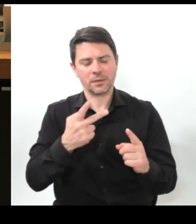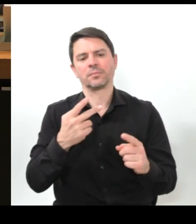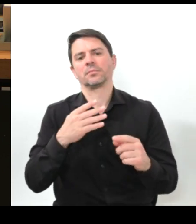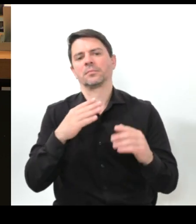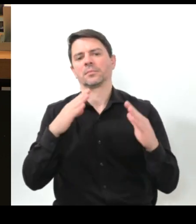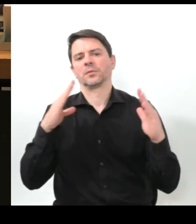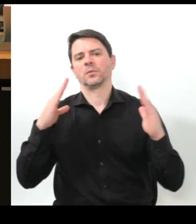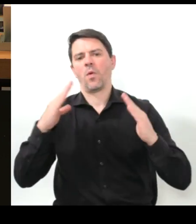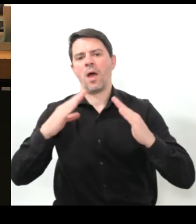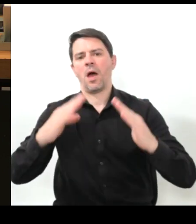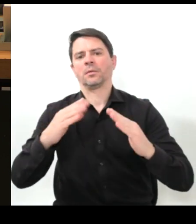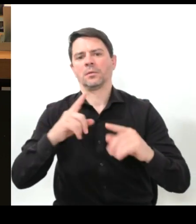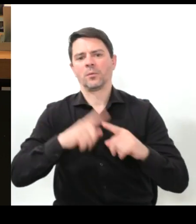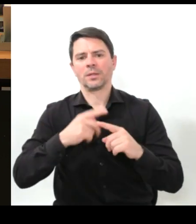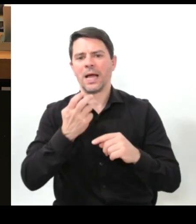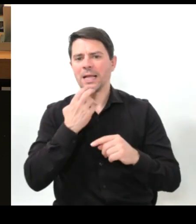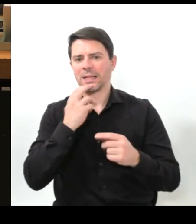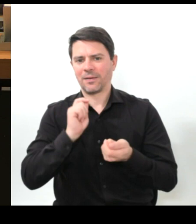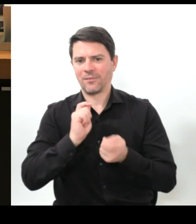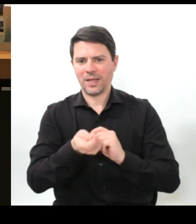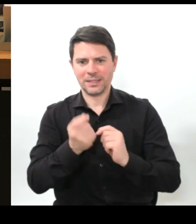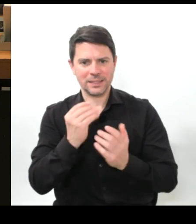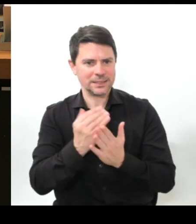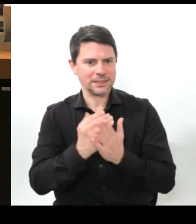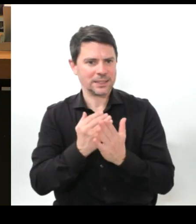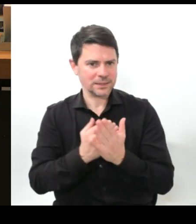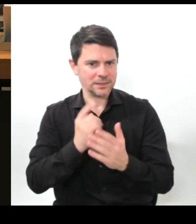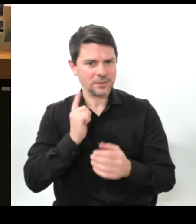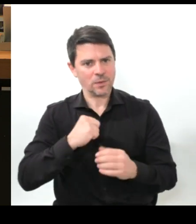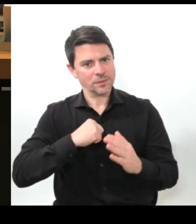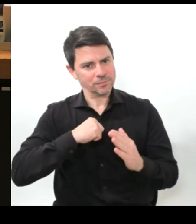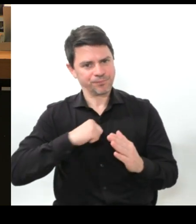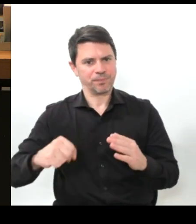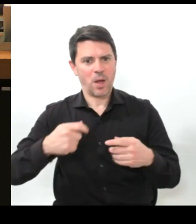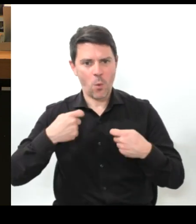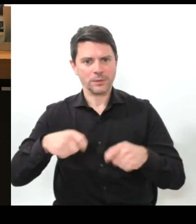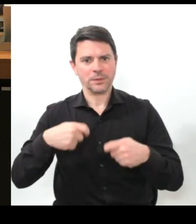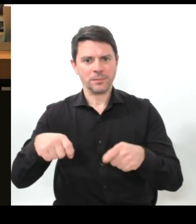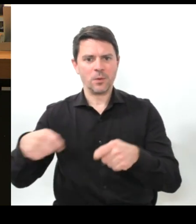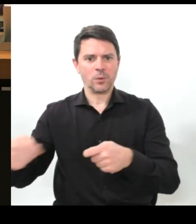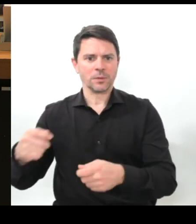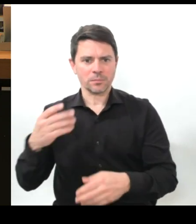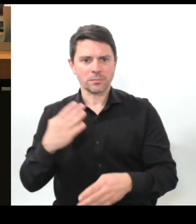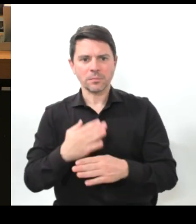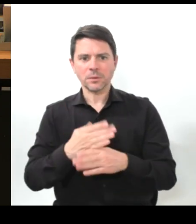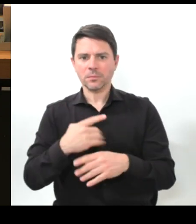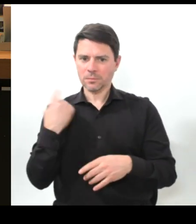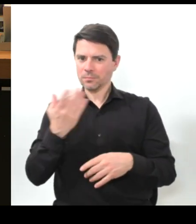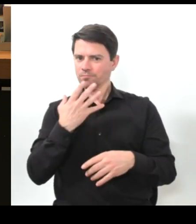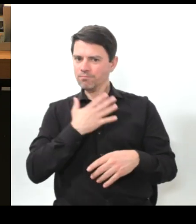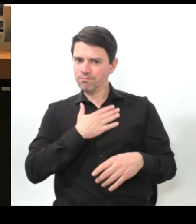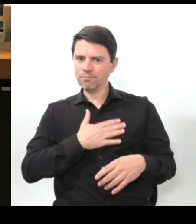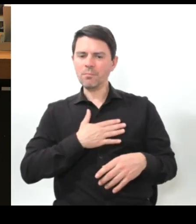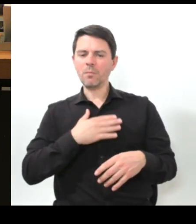stand jener Stadtbezirk bis zu 20 % des gesamten Gebäudebestand aus, dass eine erhebliche Anzahl von Gebäuden und Dächern,